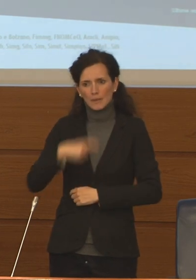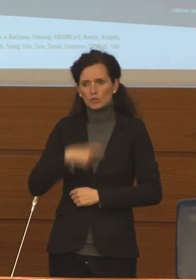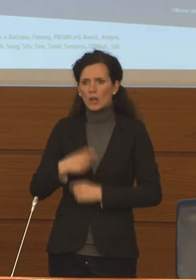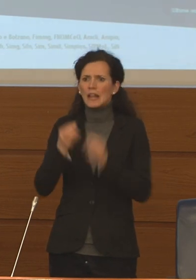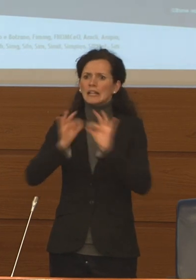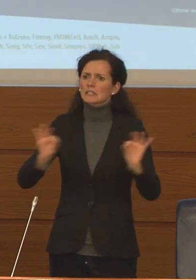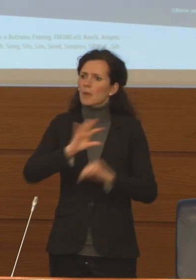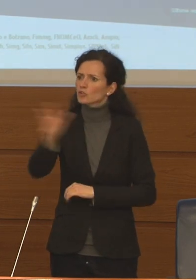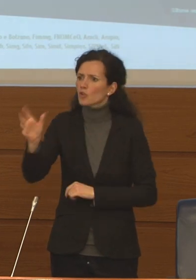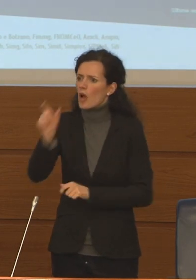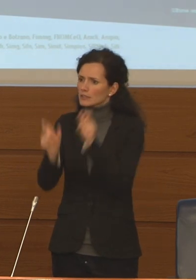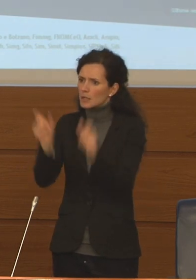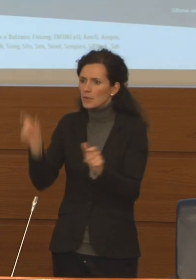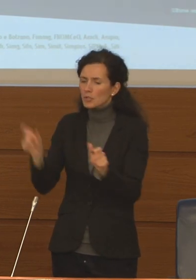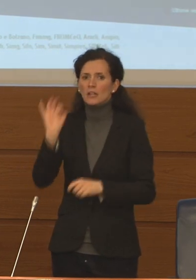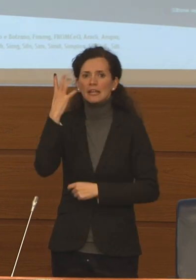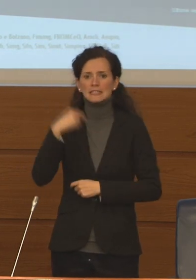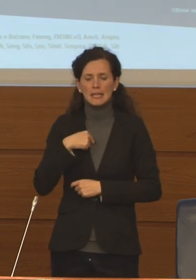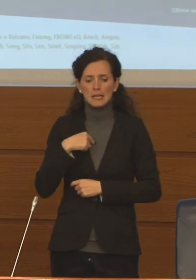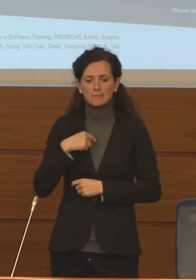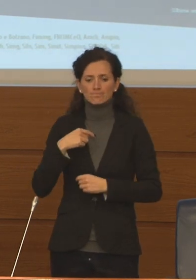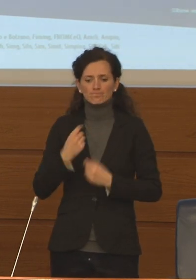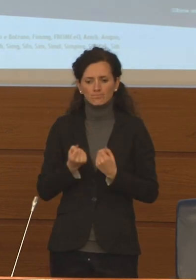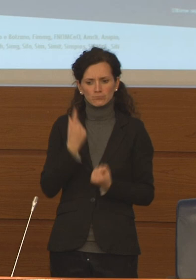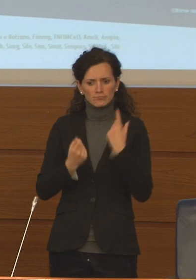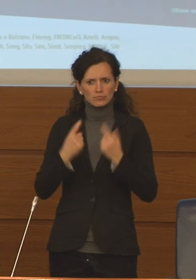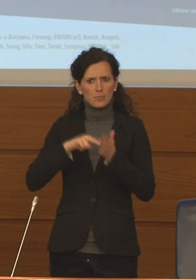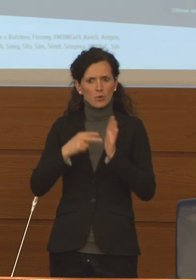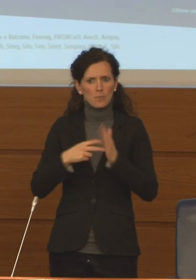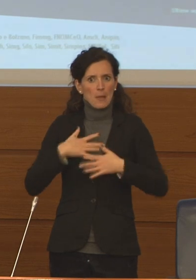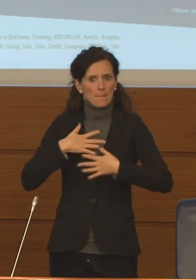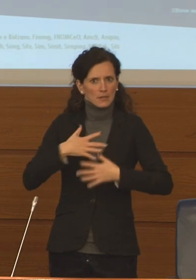se abbiamo delle sintomatologie respiratorie, il tema dell'igiene degli ambienti,